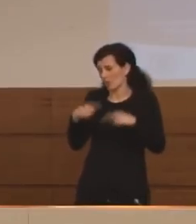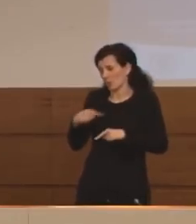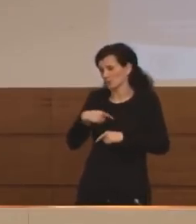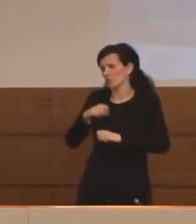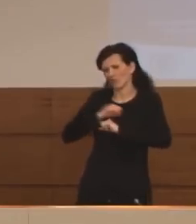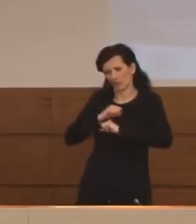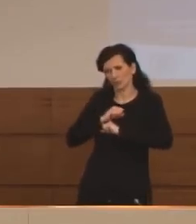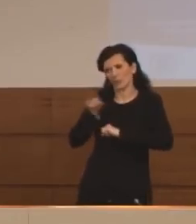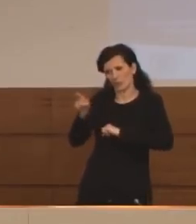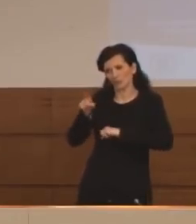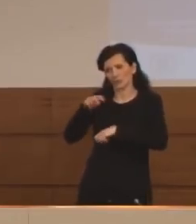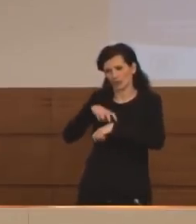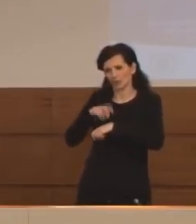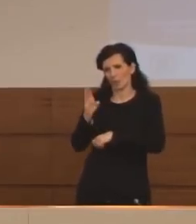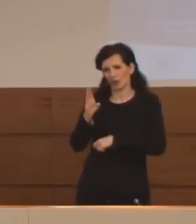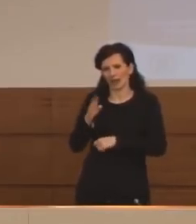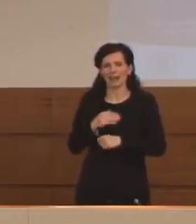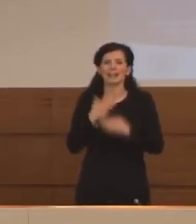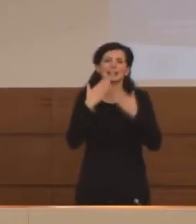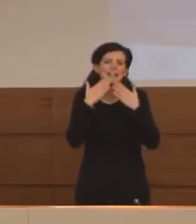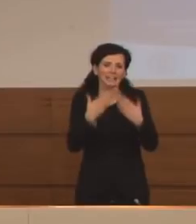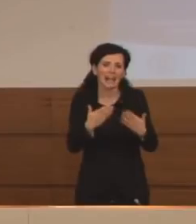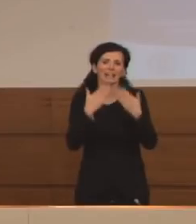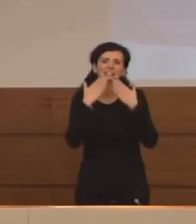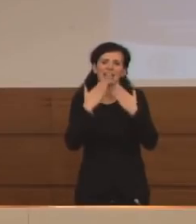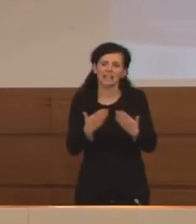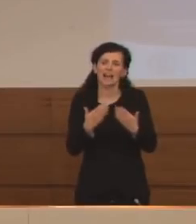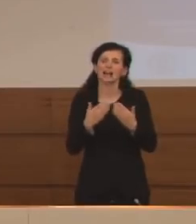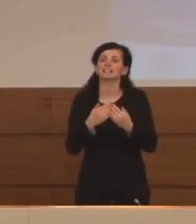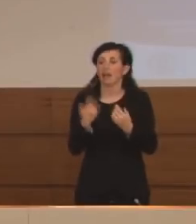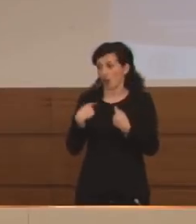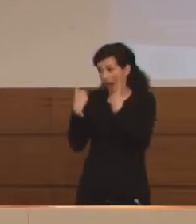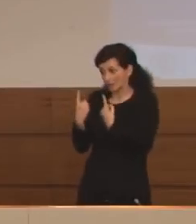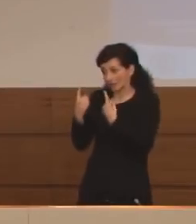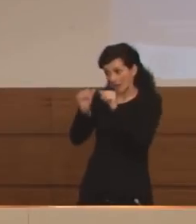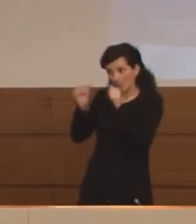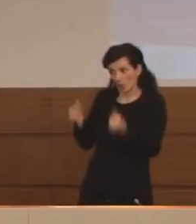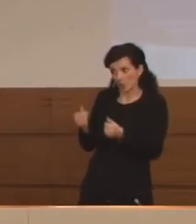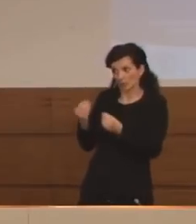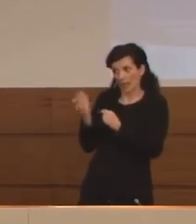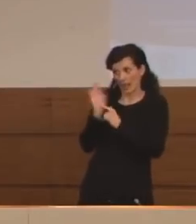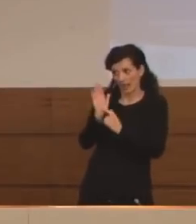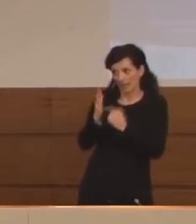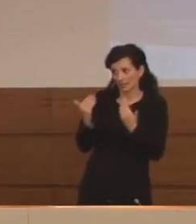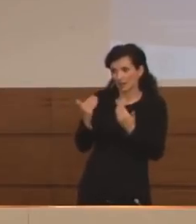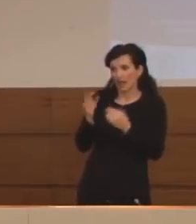Ma infatti confidavo nella sua, come dire, Basta così. Grazie. Grazie a tutti. Aspettiamo i modelli anche noi, Professore, siate gentili.